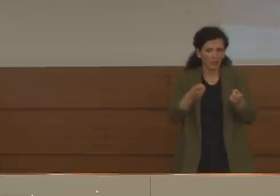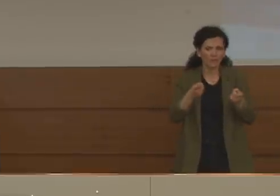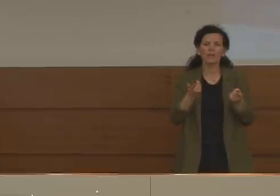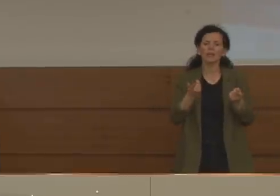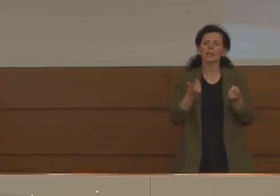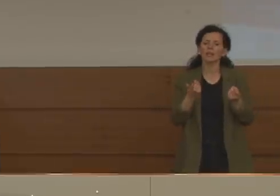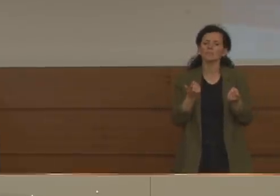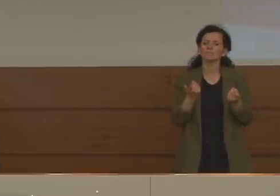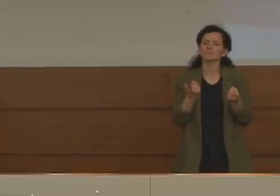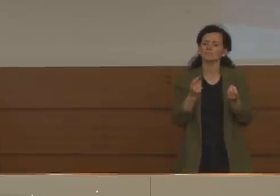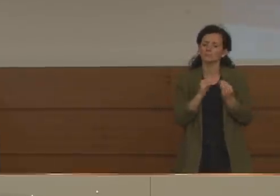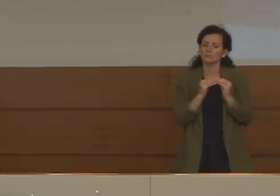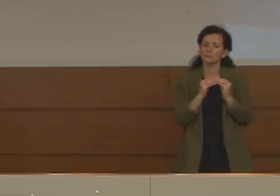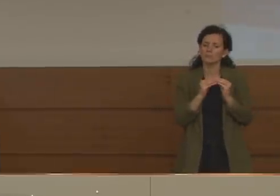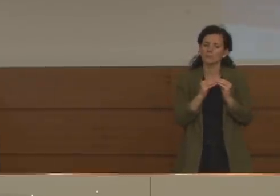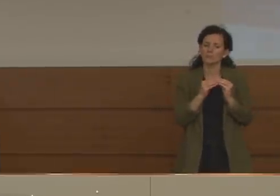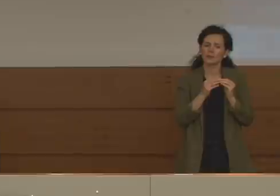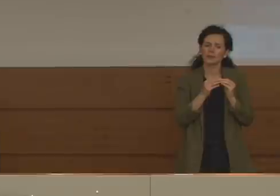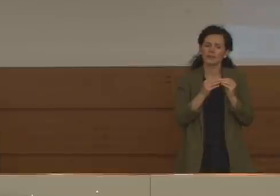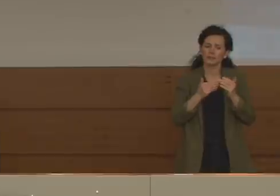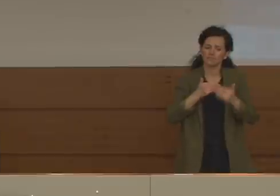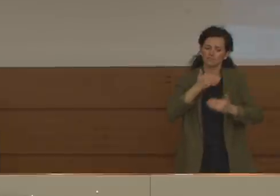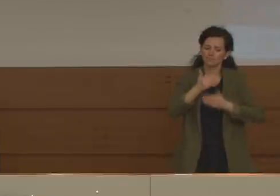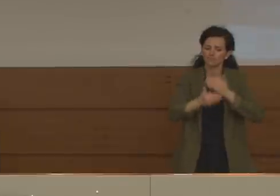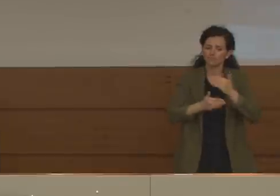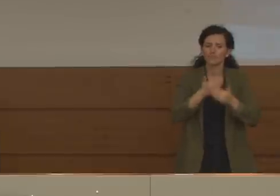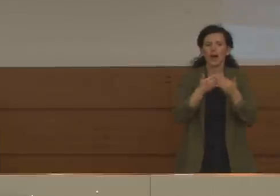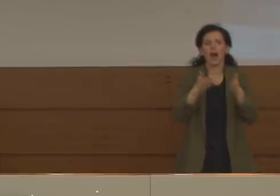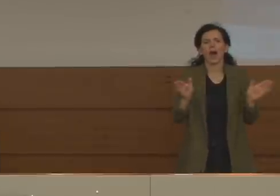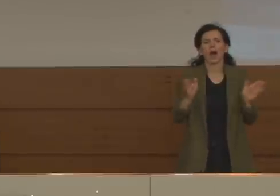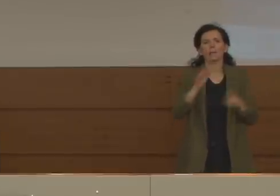le fasi, per una graduale riapertura dell'Italia? Grazie